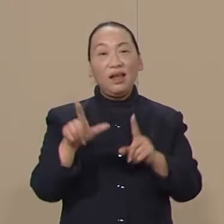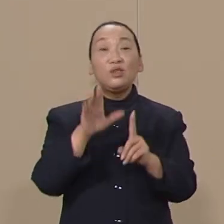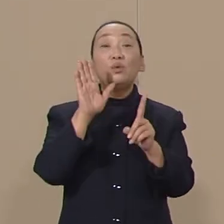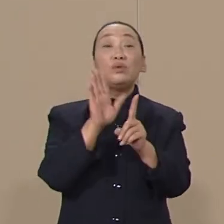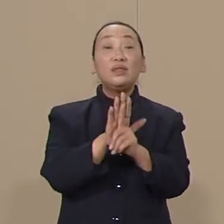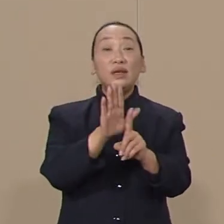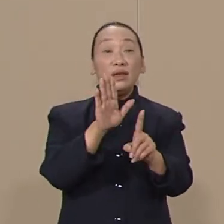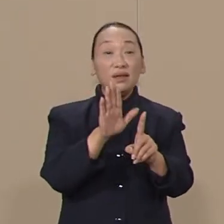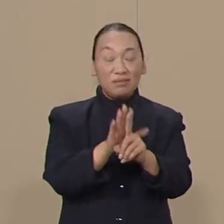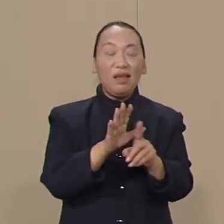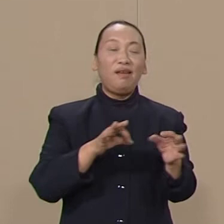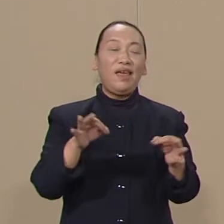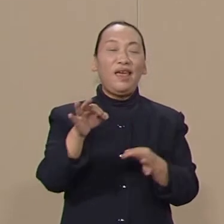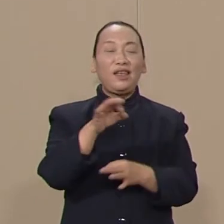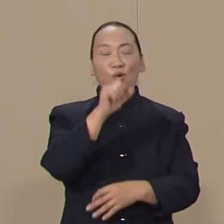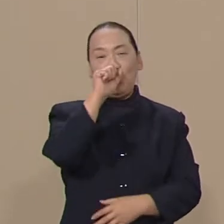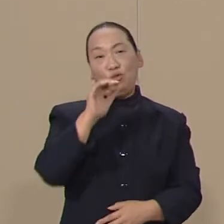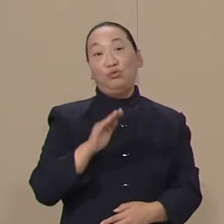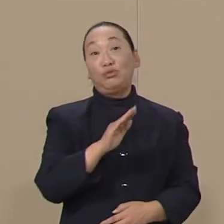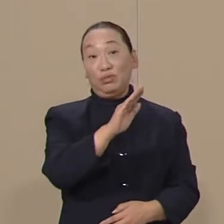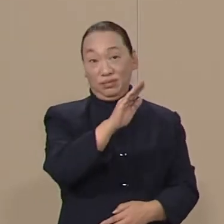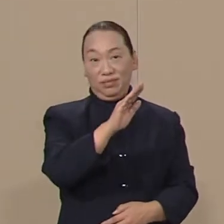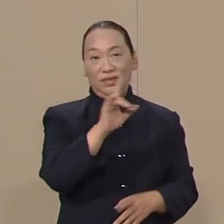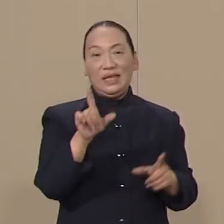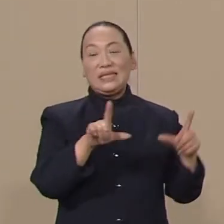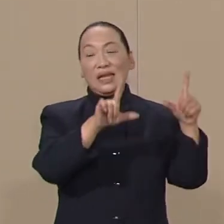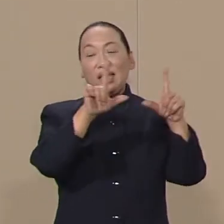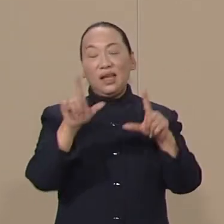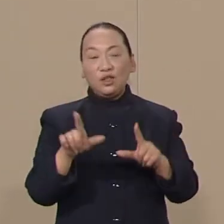景気を良くしていく 生活を応援することで